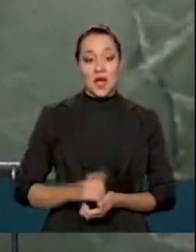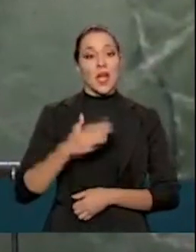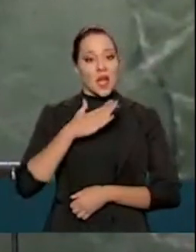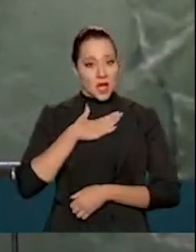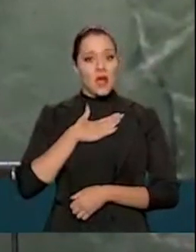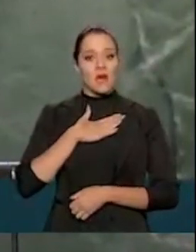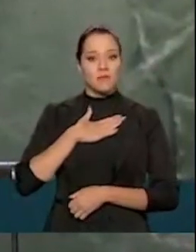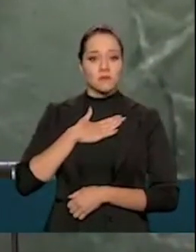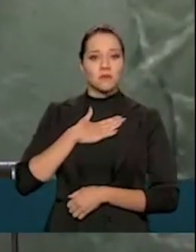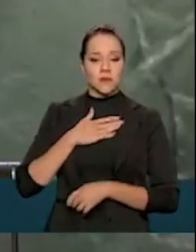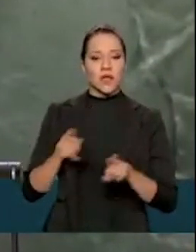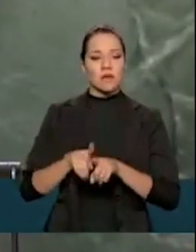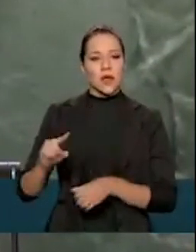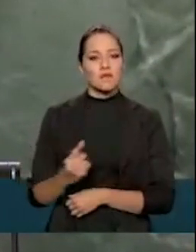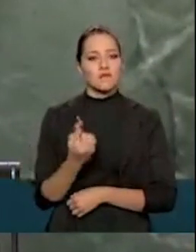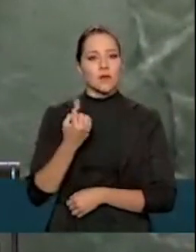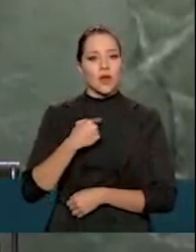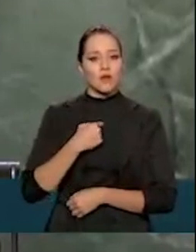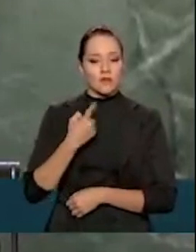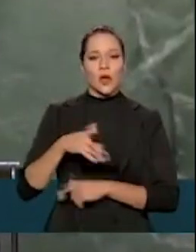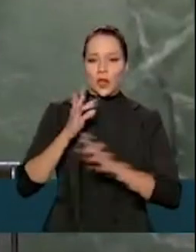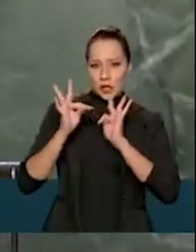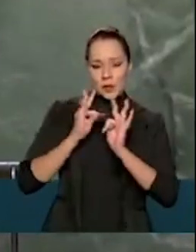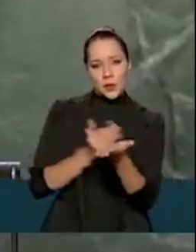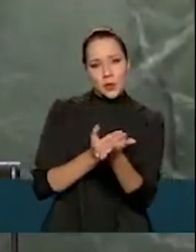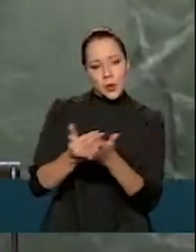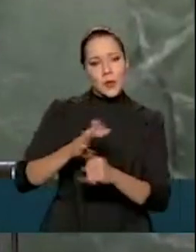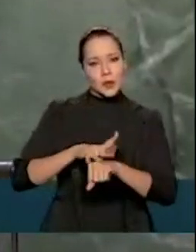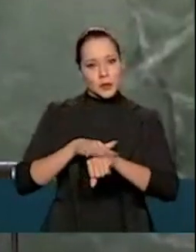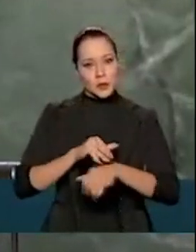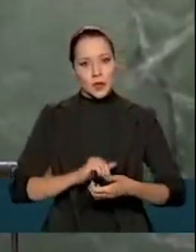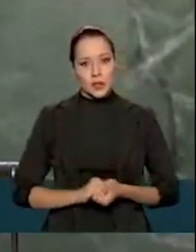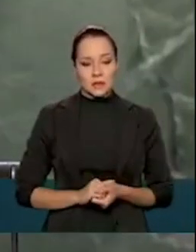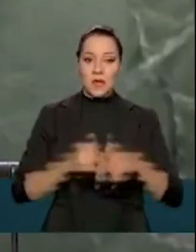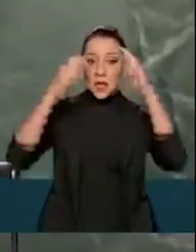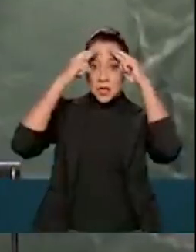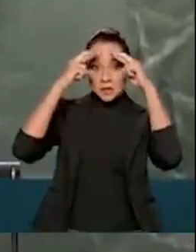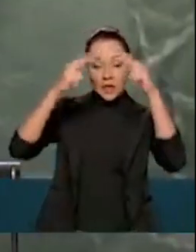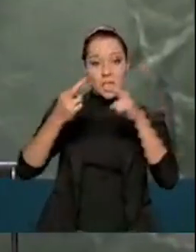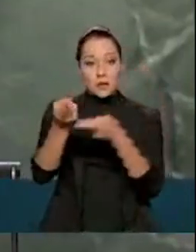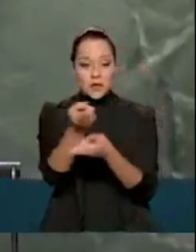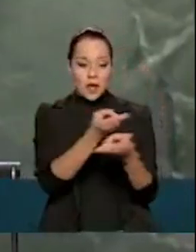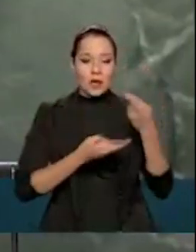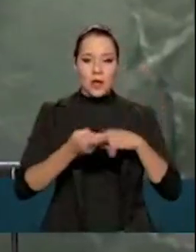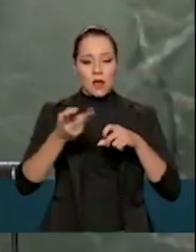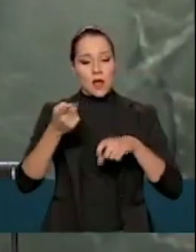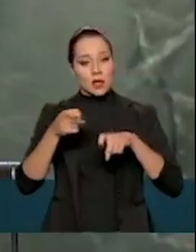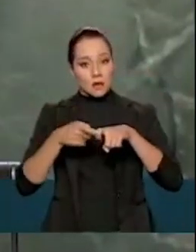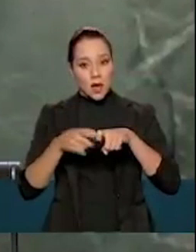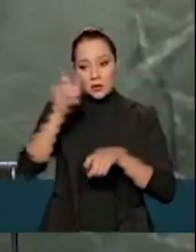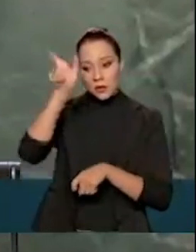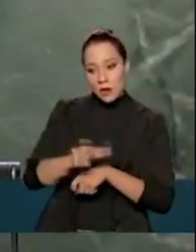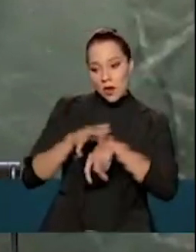mesmo foi um desses que fez tratamento inicial e respeitamos a relação médico-paciente na decisão